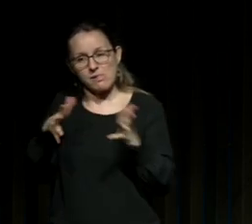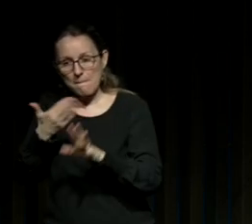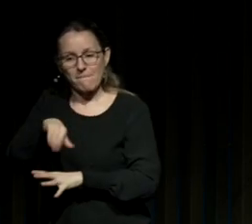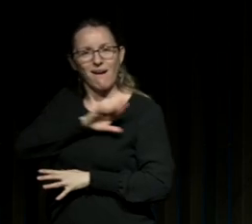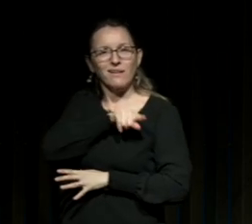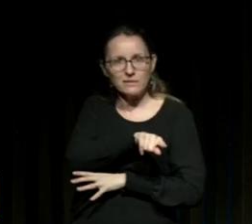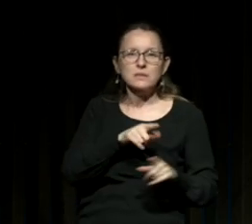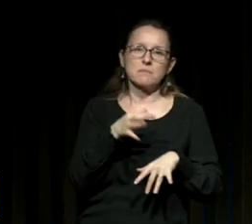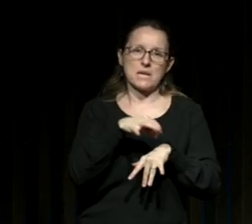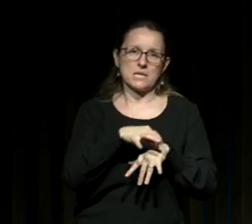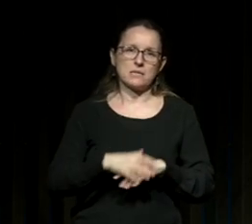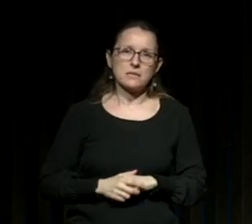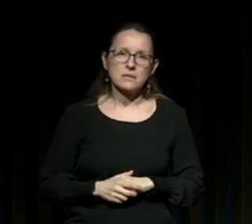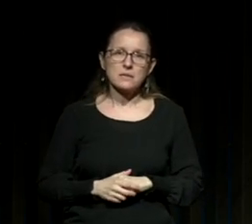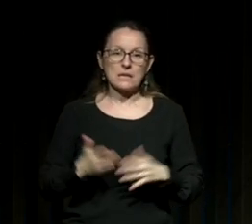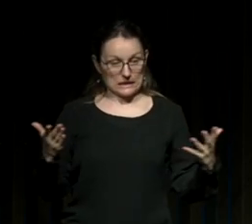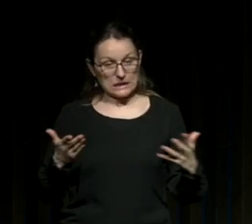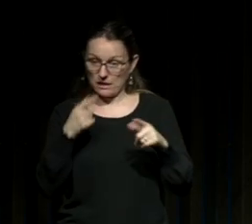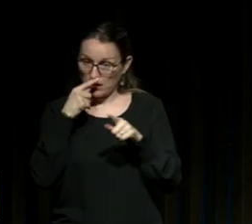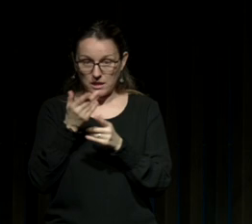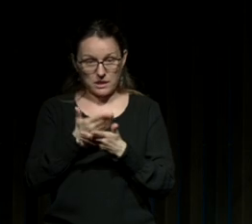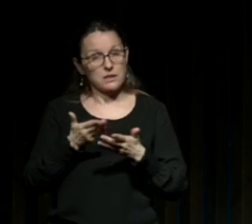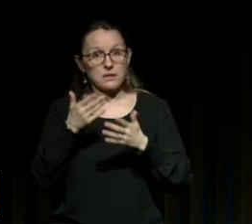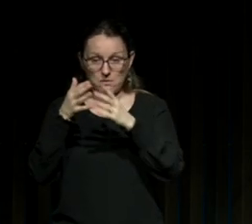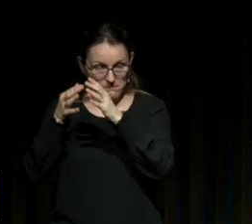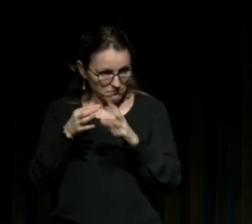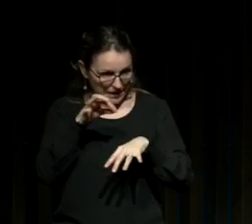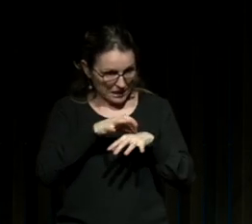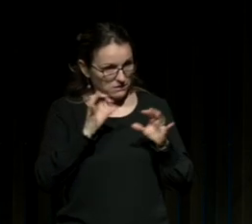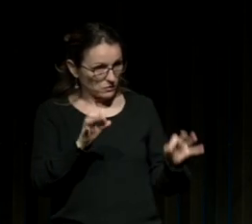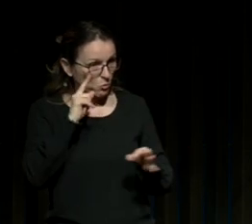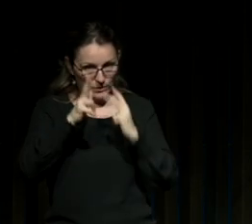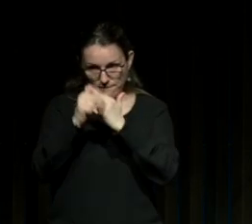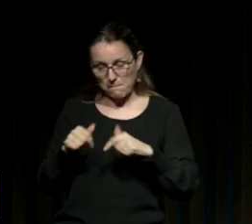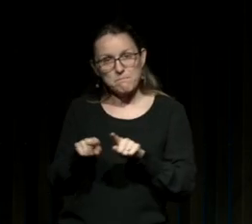parce qu'elles répondent à cette définition et l'organisation mondiale de la santé classe